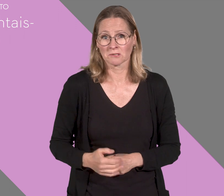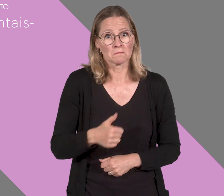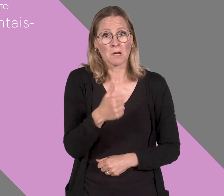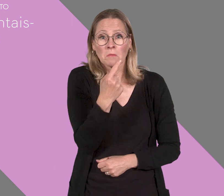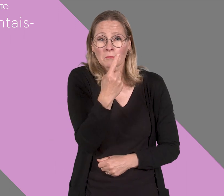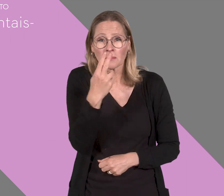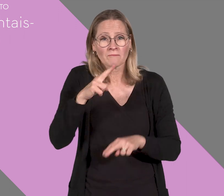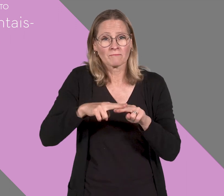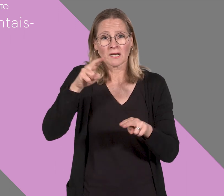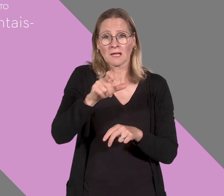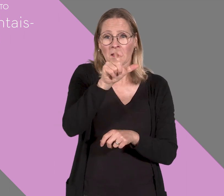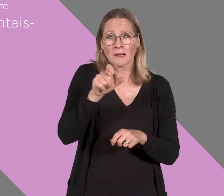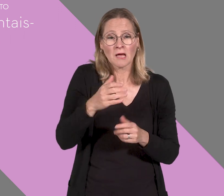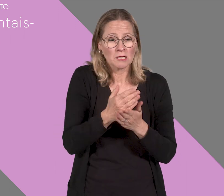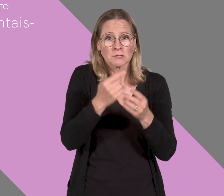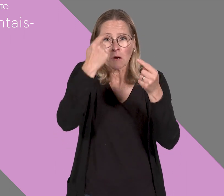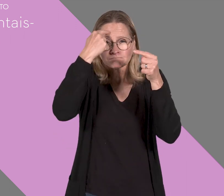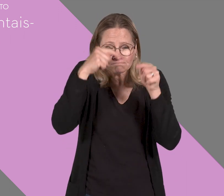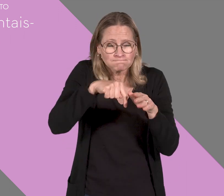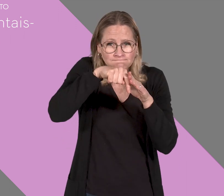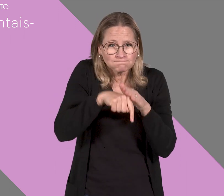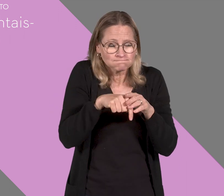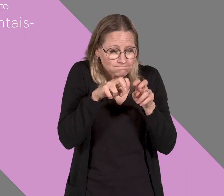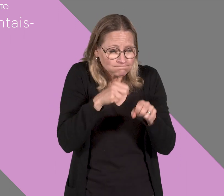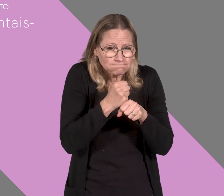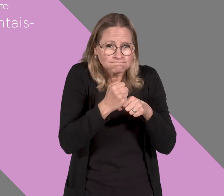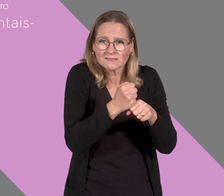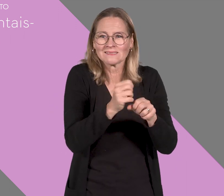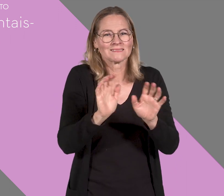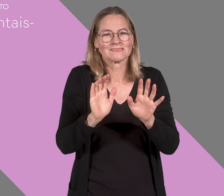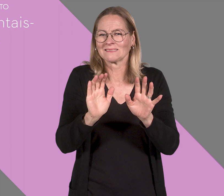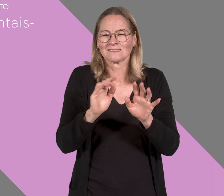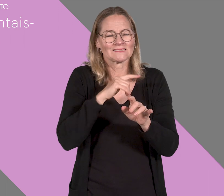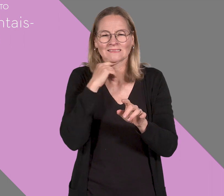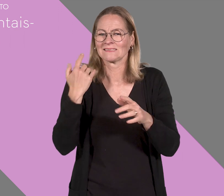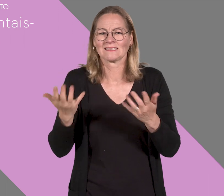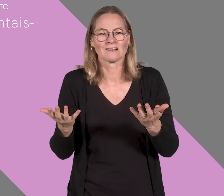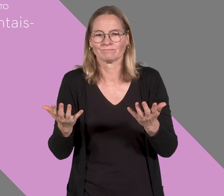Ei siis riitä, että vain muutama virkahenkilö perehtyy asiaan syvällisemmin.